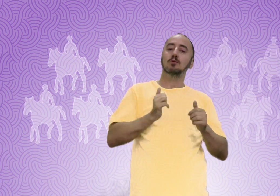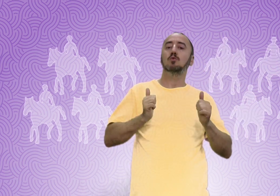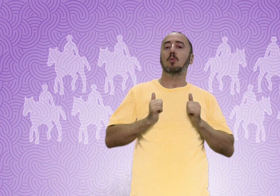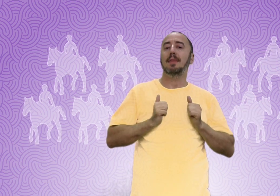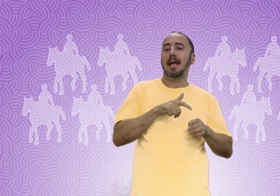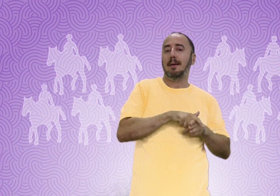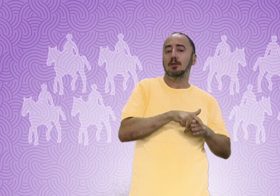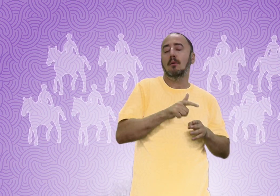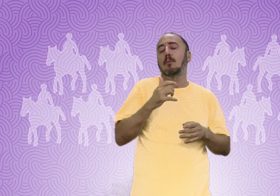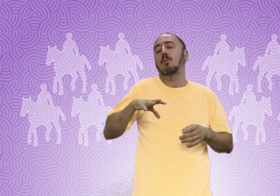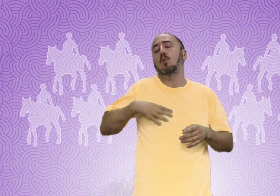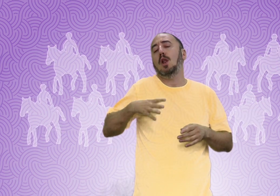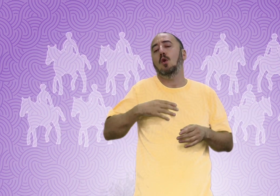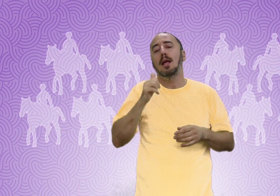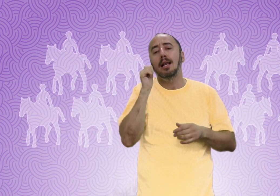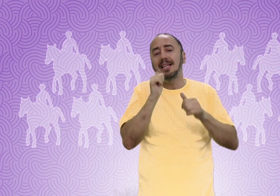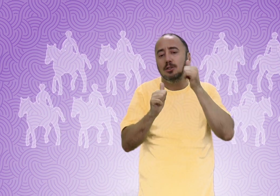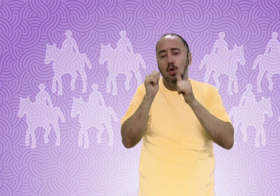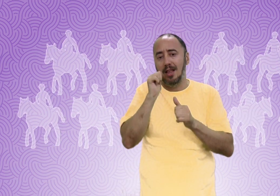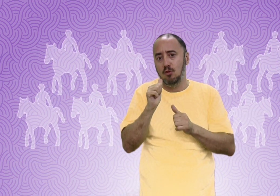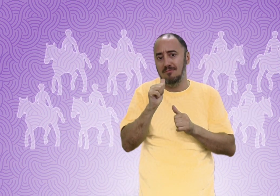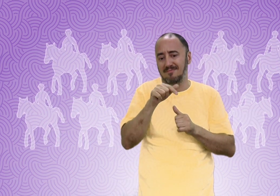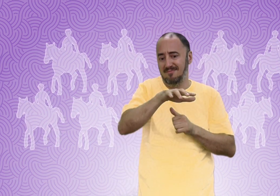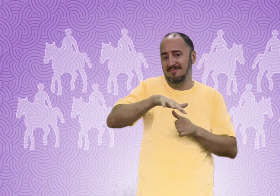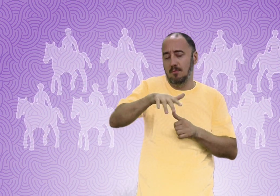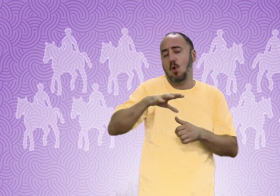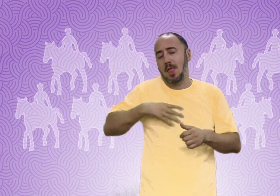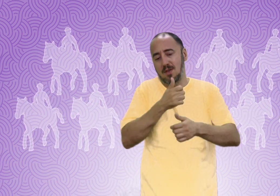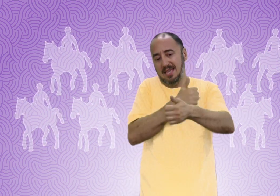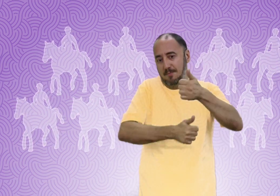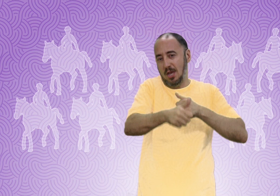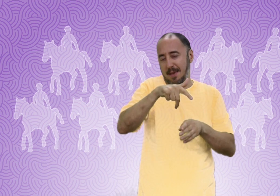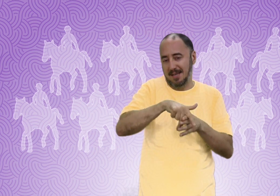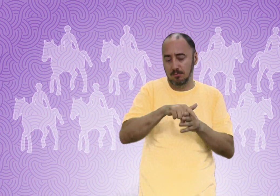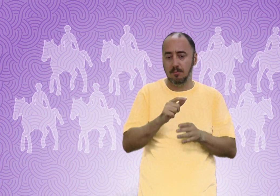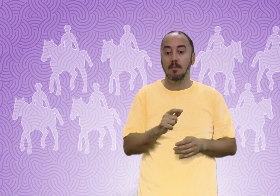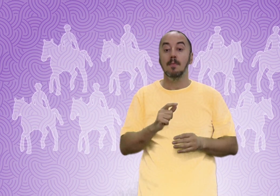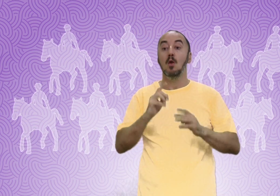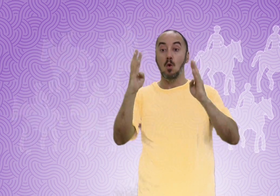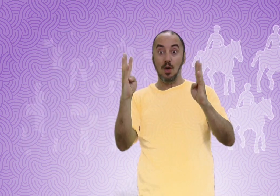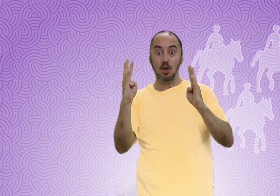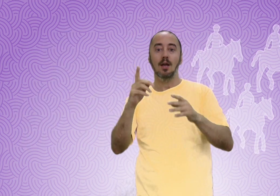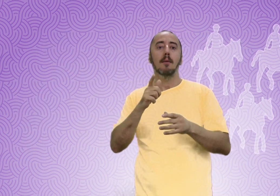También habrá un equipo de suplentes para cada equipo, por las dudas alguno se lesione y necesite el cambio.